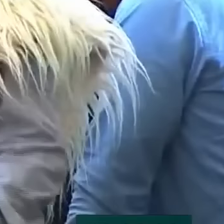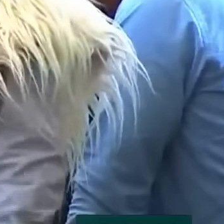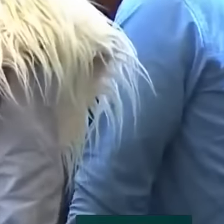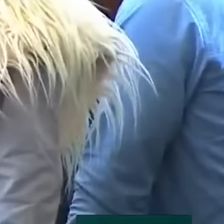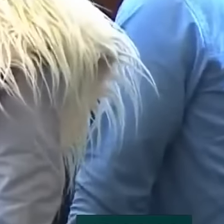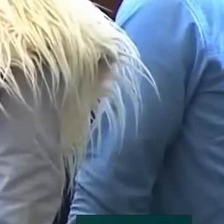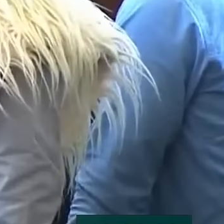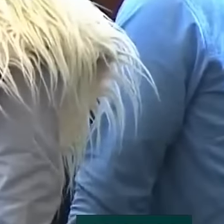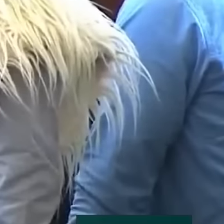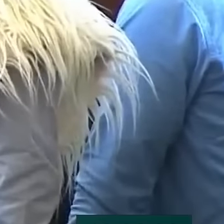libre determinación